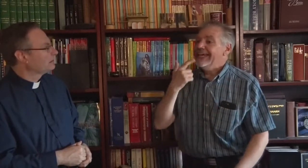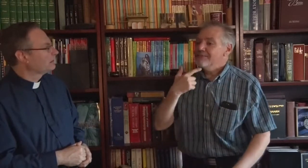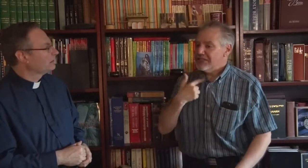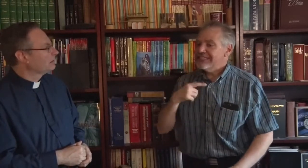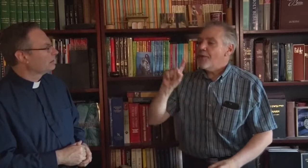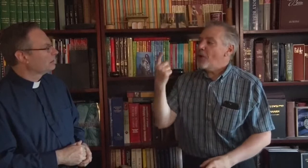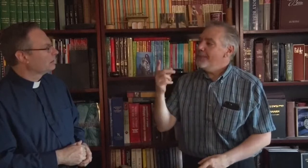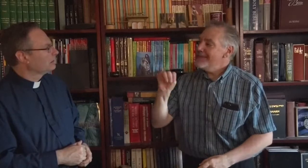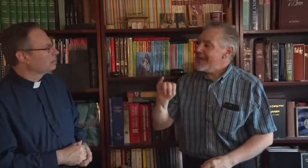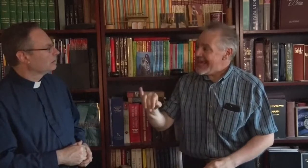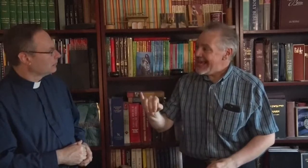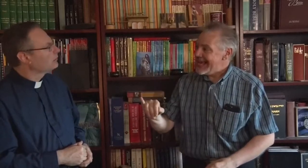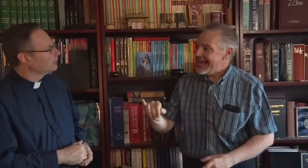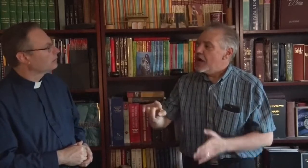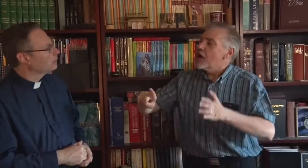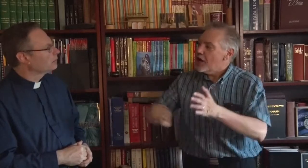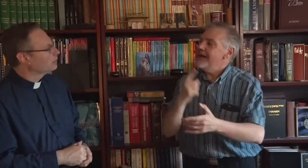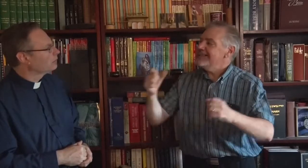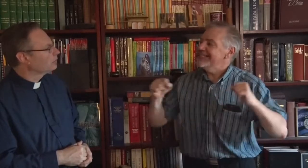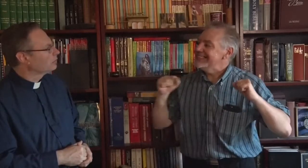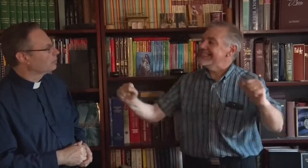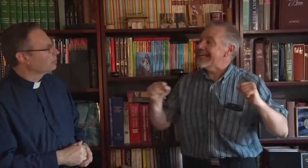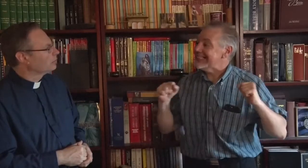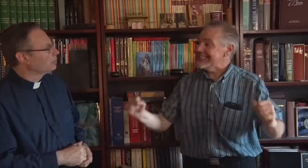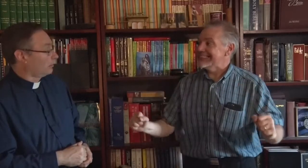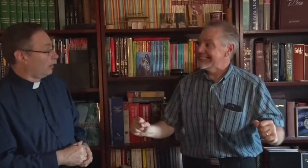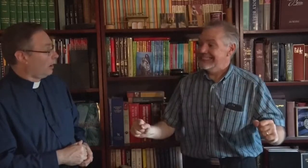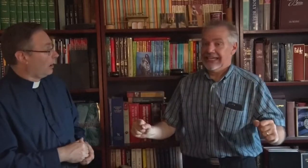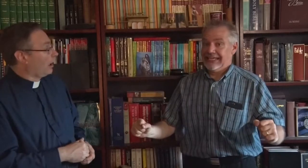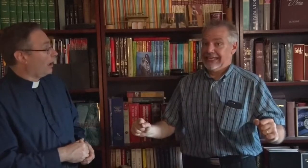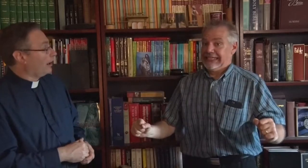Il me dit le premier mai… commence tes exercices!